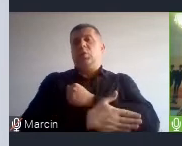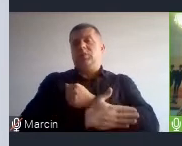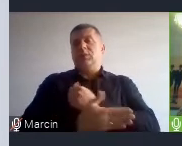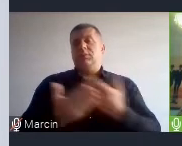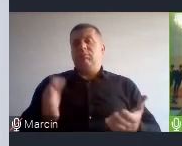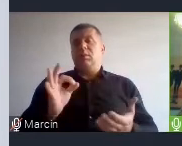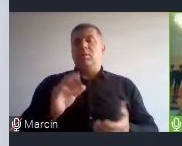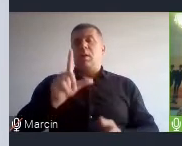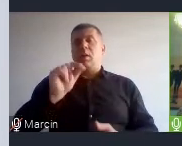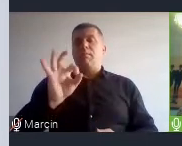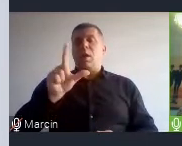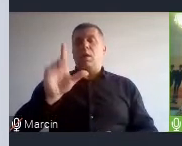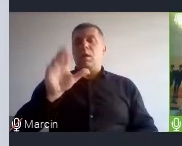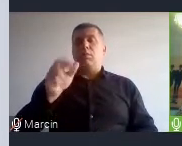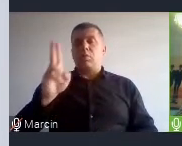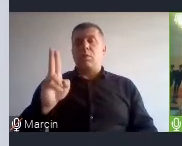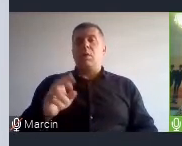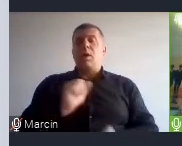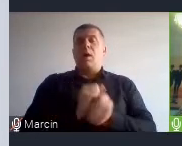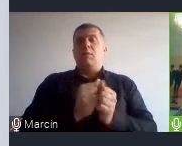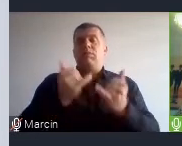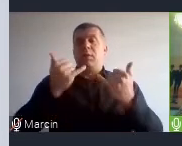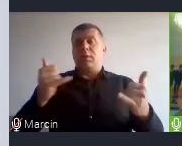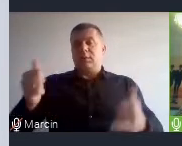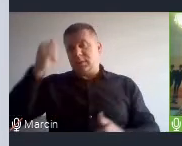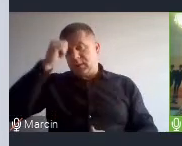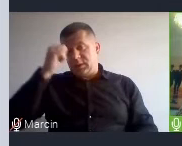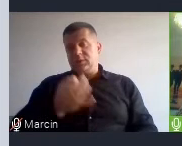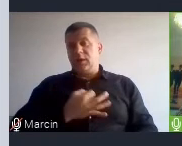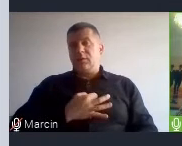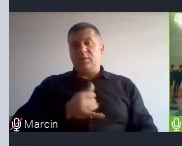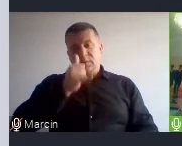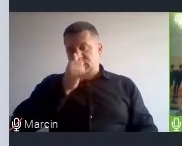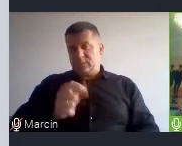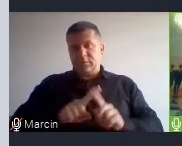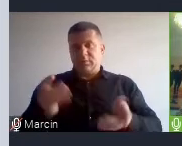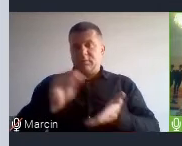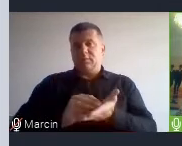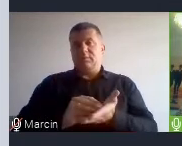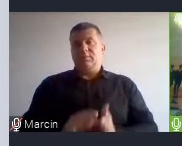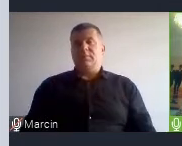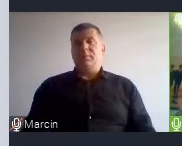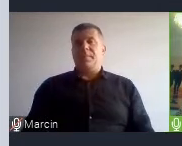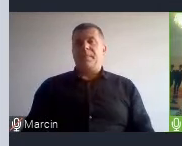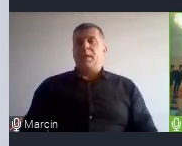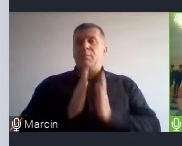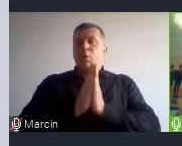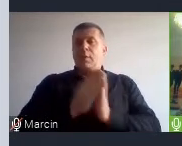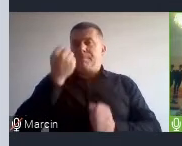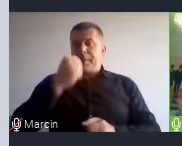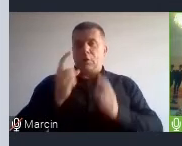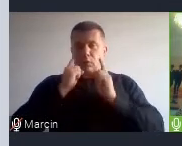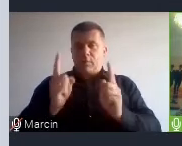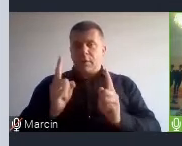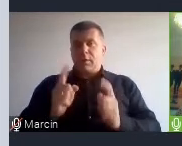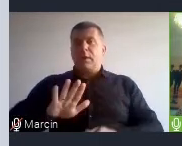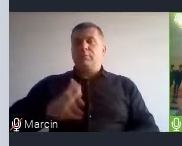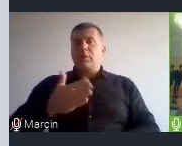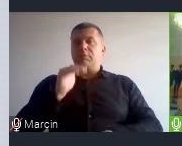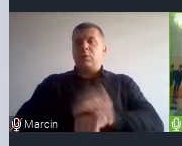bo „Pol-bruk” czy inna nazwa własna nie może zostać tu zastosowana. Proszę bardzo uważać w przedmiocie zamówienia,